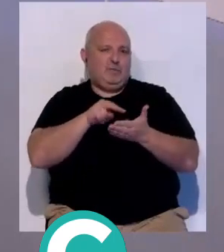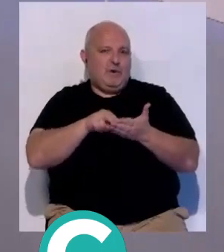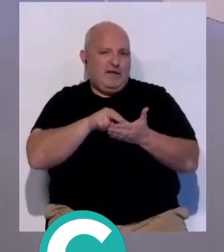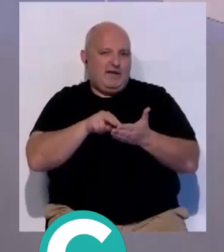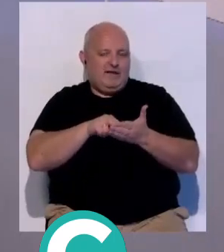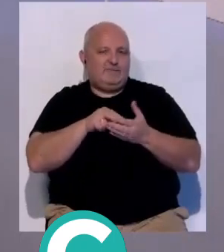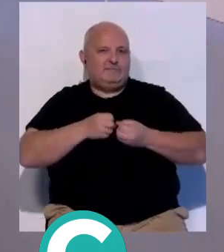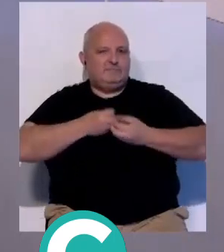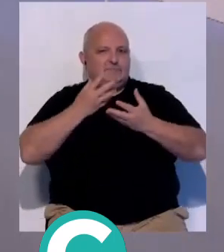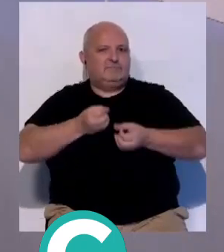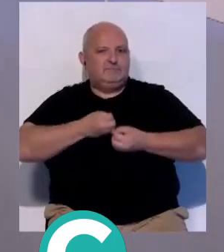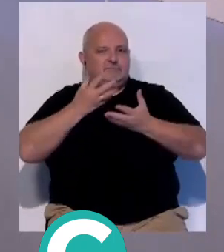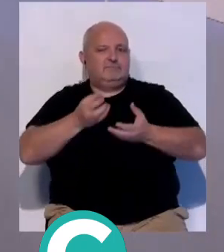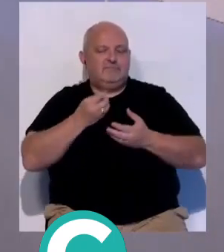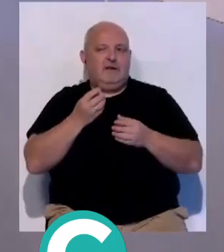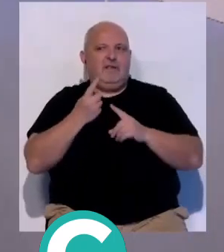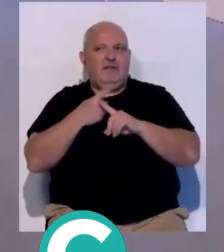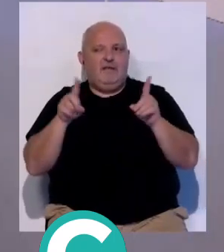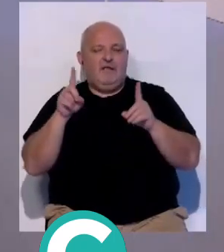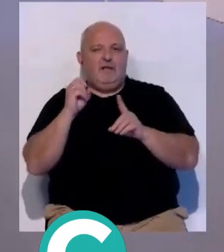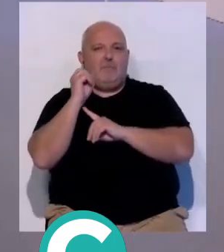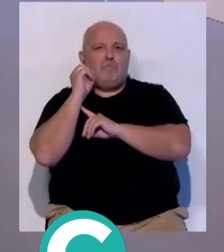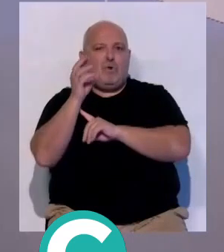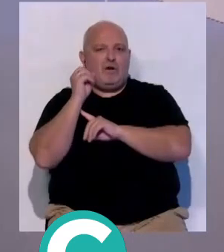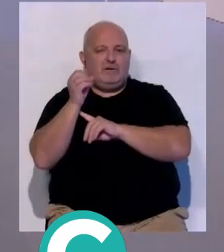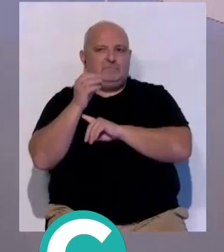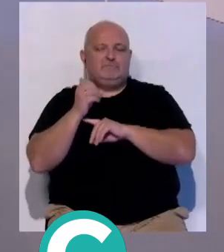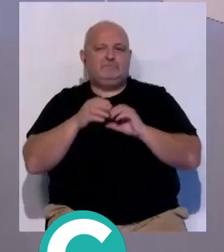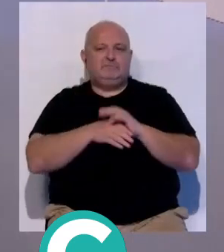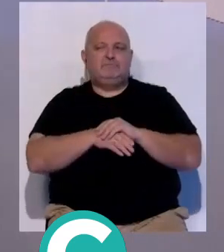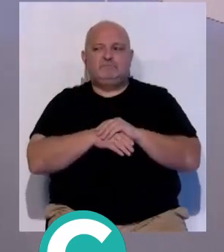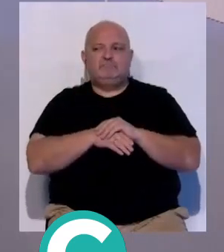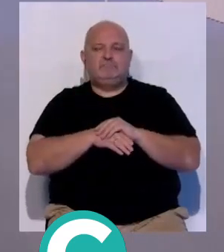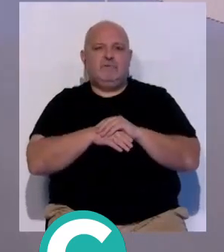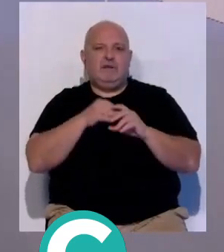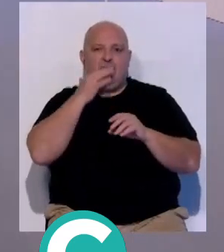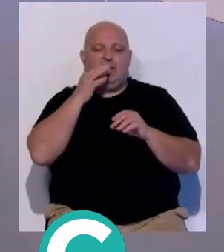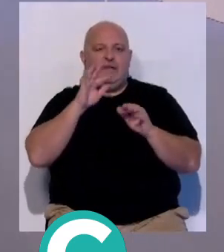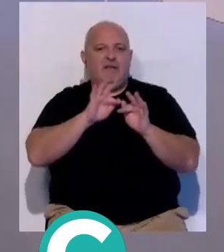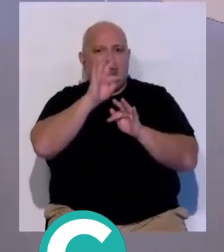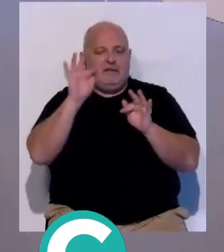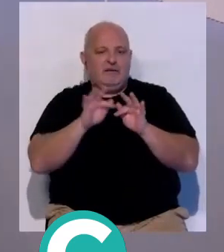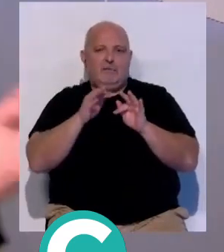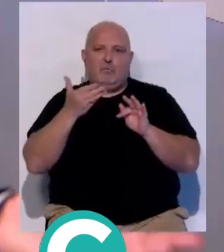lo que transmite luego los diferentes ponentes o sea durante la tarde también importantísimo lo